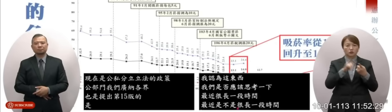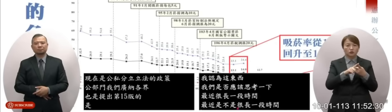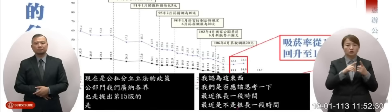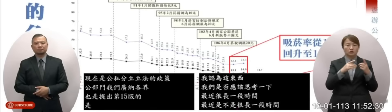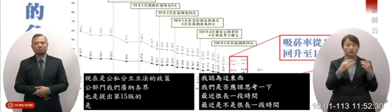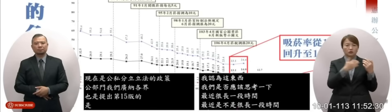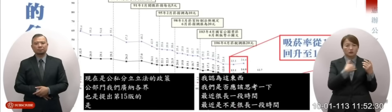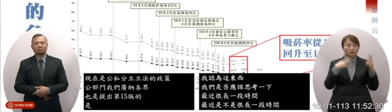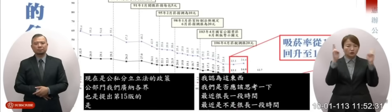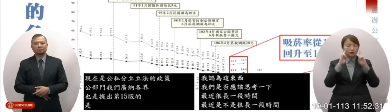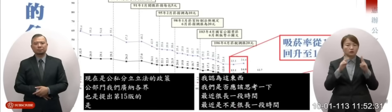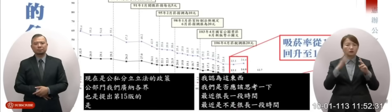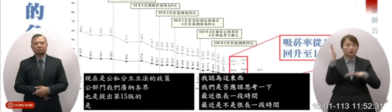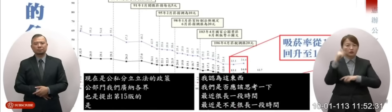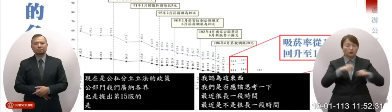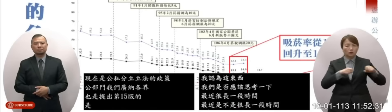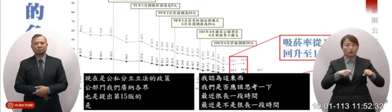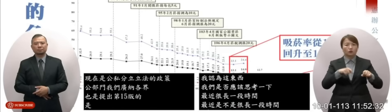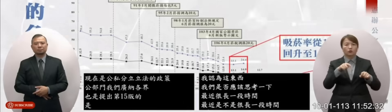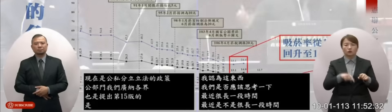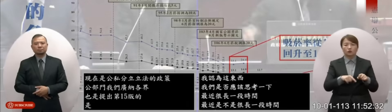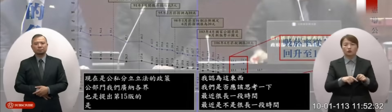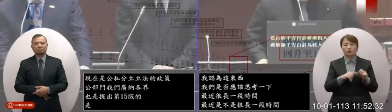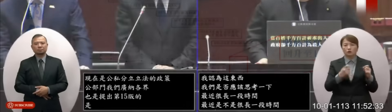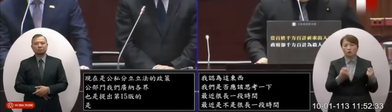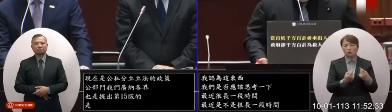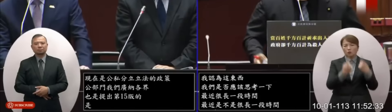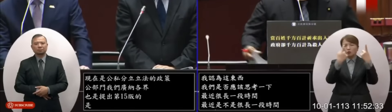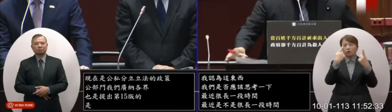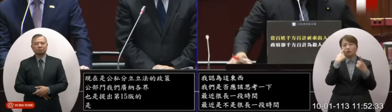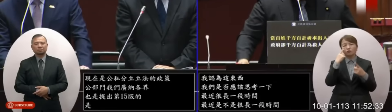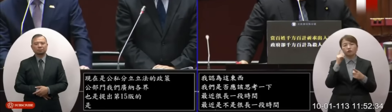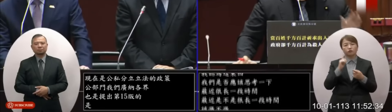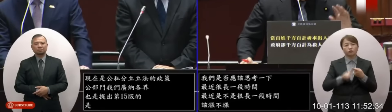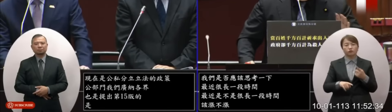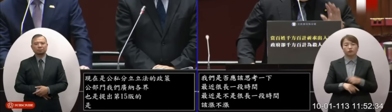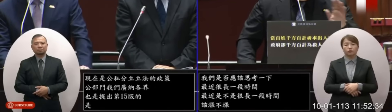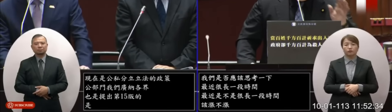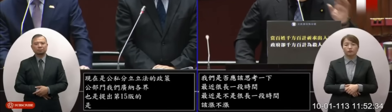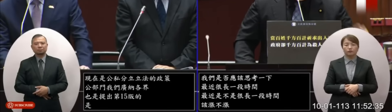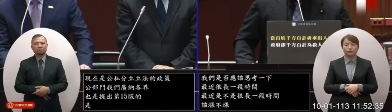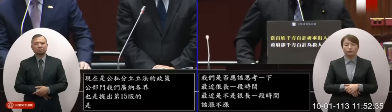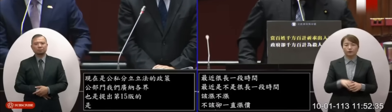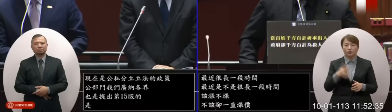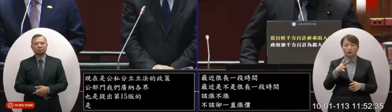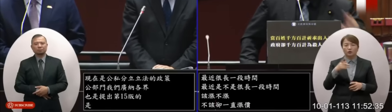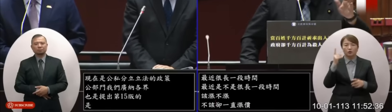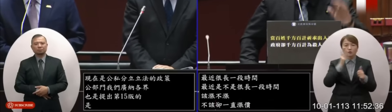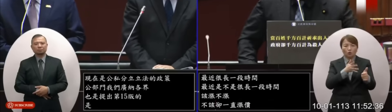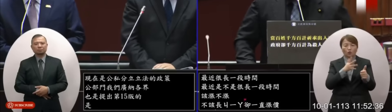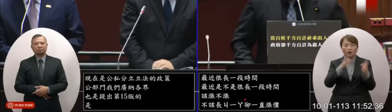他就不會說讓電價今年漲成這樣好 那我現在也為什麼不想再問電的問題